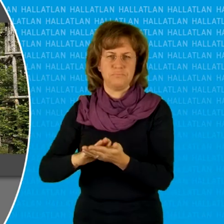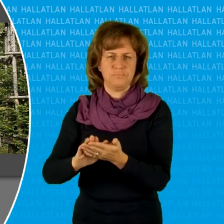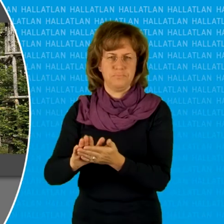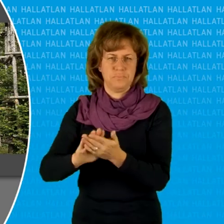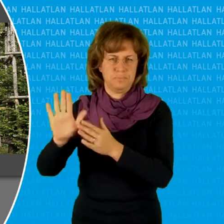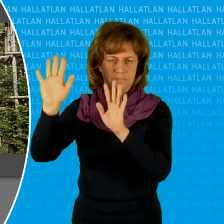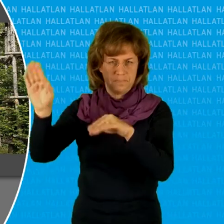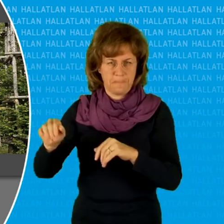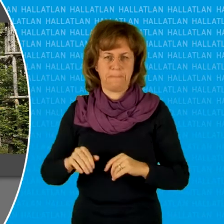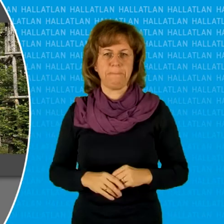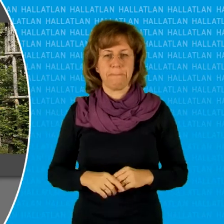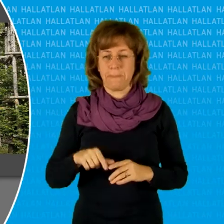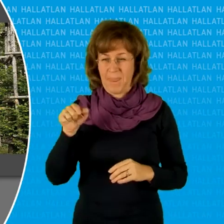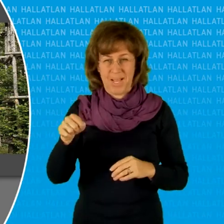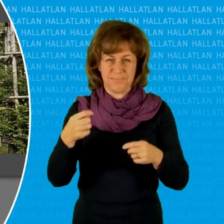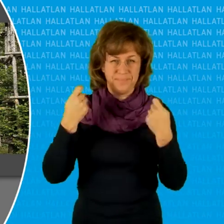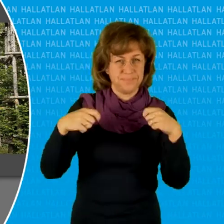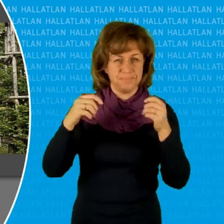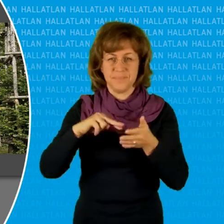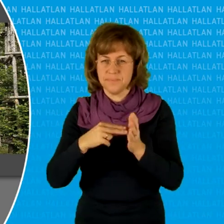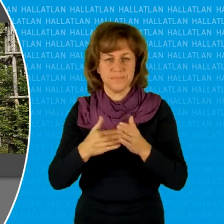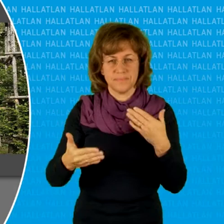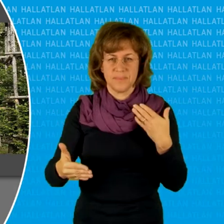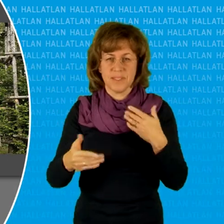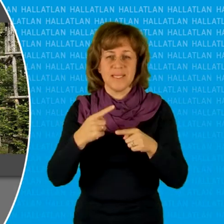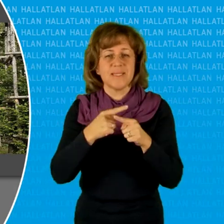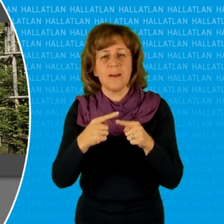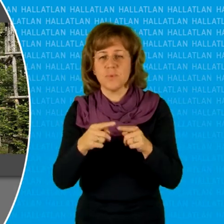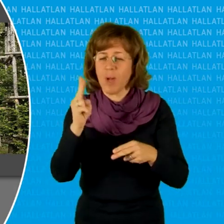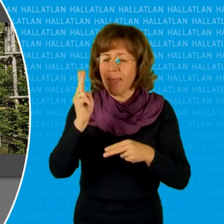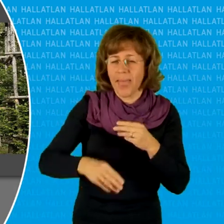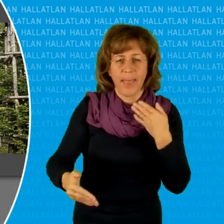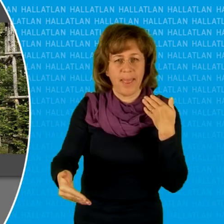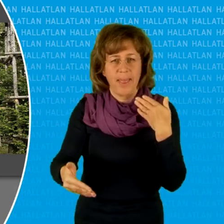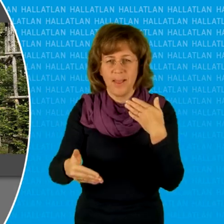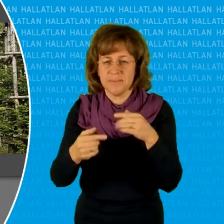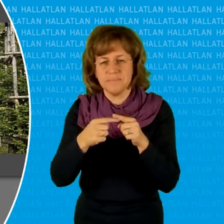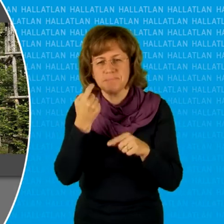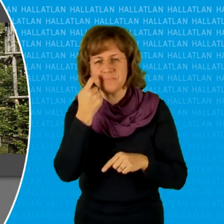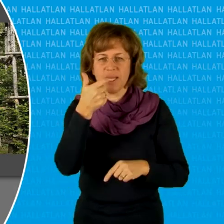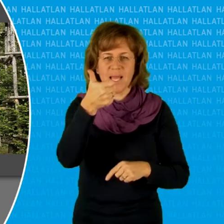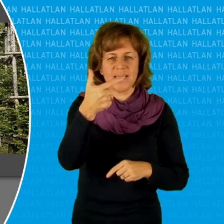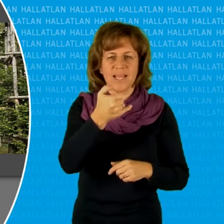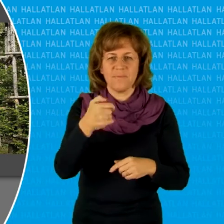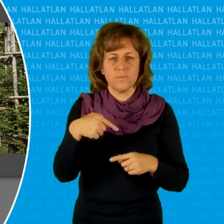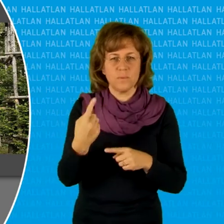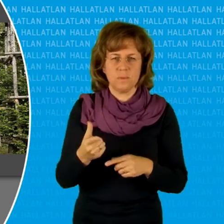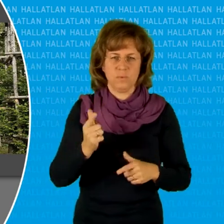részben maguktól megsemmisülnek, elkorhadnak. A katedrális elkészültéhez még kell néhány év, amit sajnos már nem láthat a tervező,